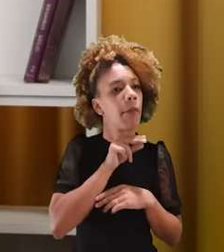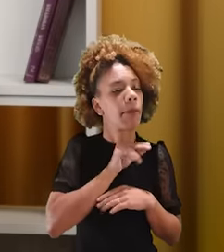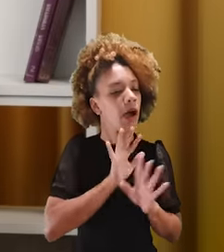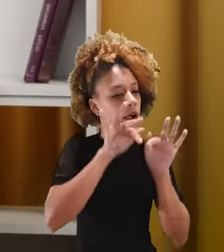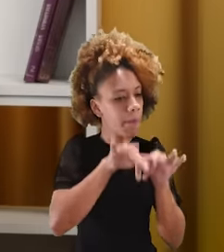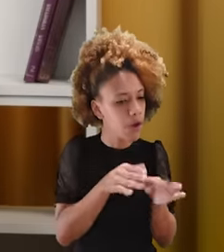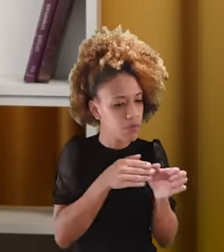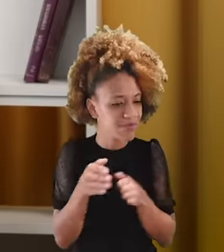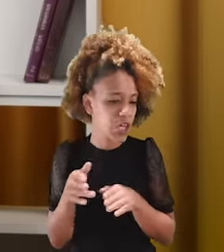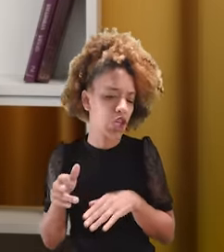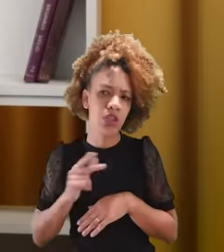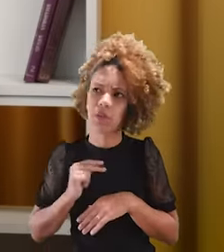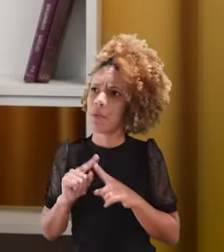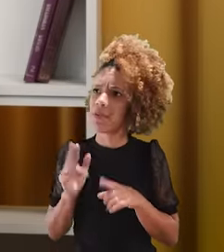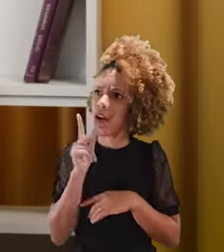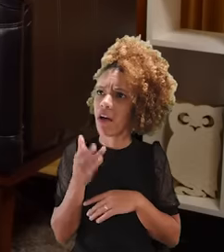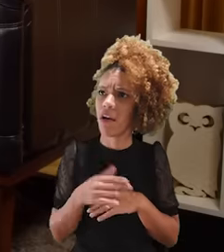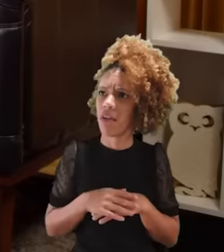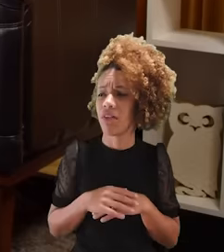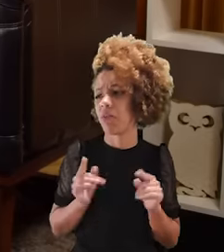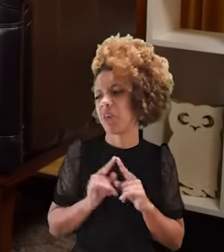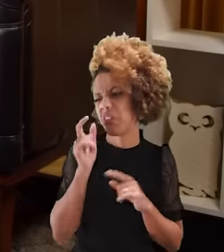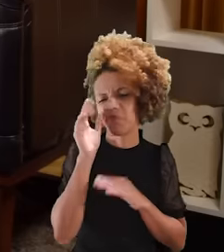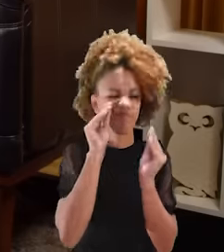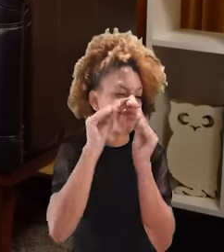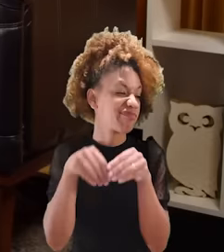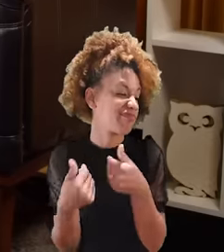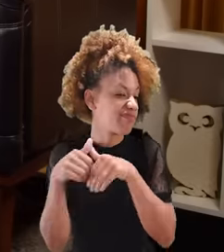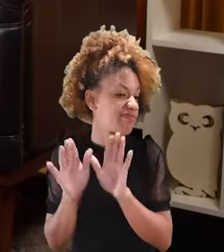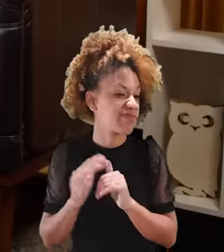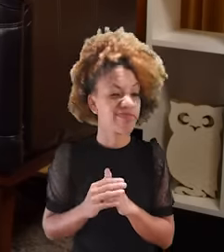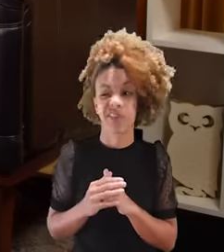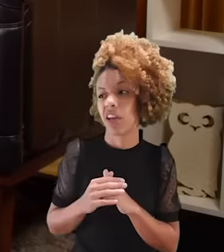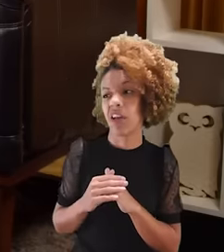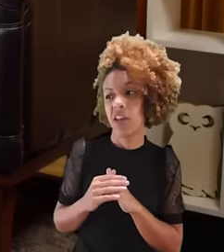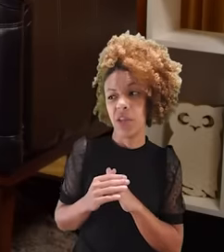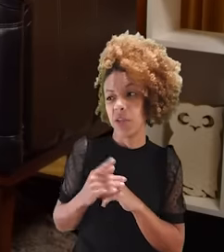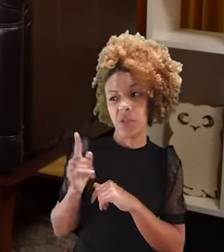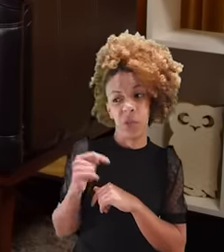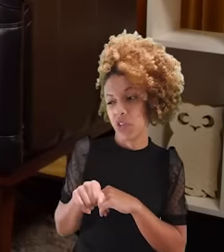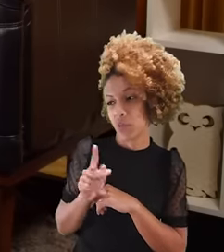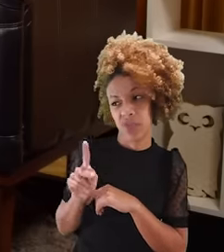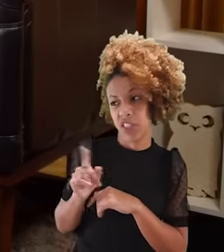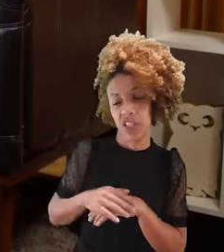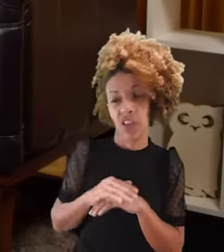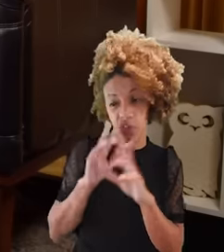mas aquela você fala [ __ ] mas mas essa pessoa também não interessa você também já não escuta porque você sabe que não é com você da pessoa tá mas será que dentro da gente a gente não tá